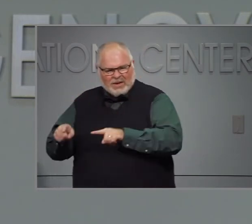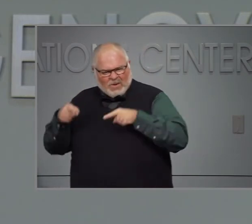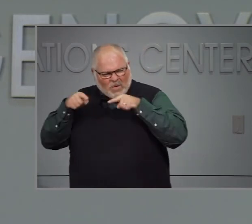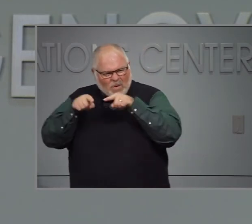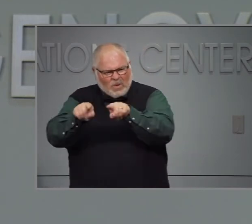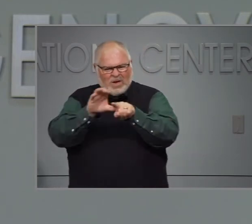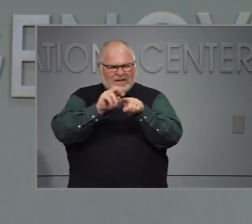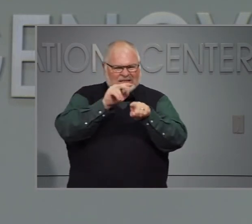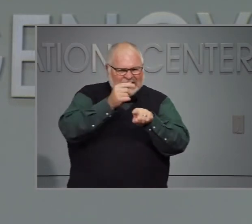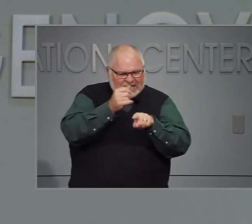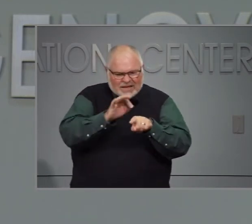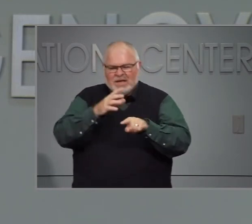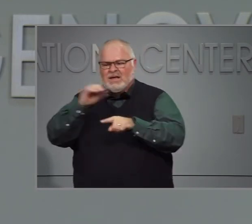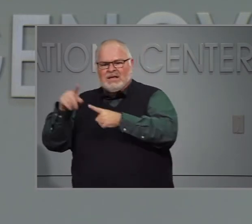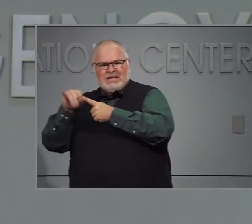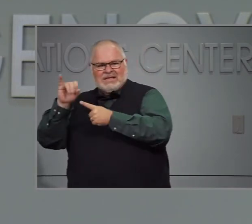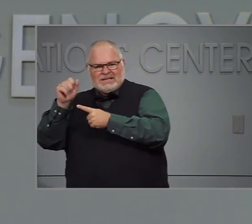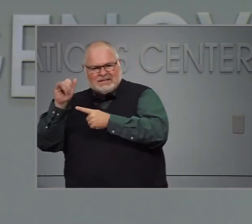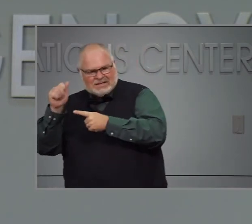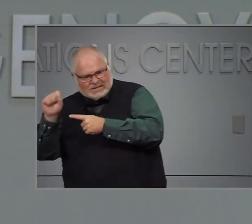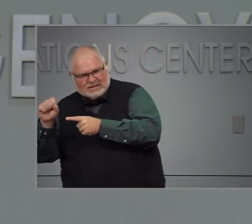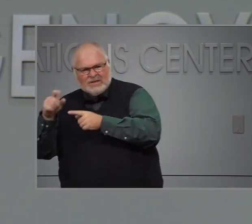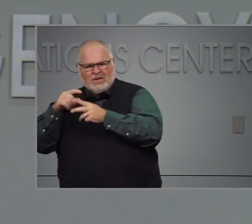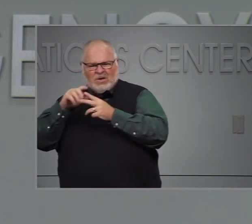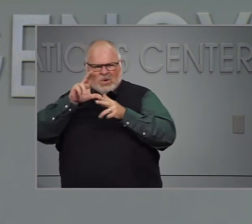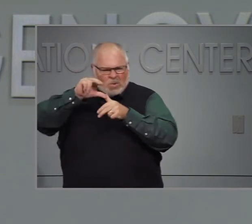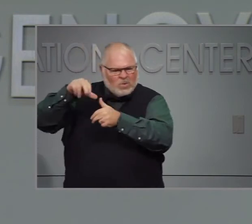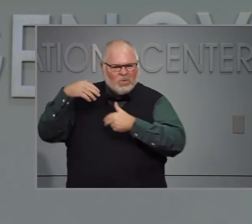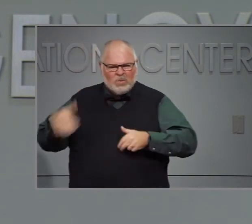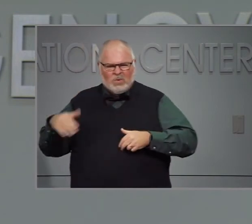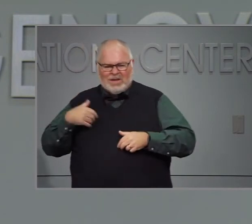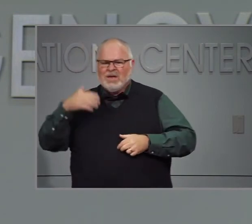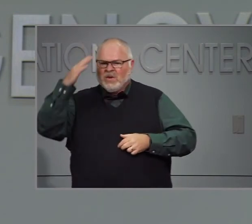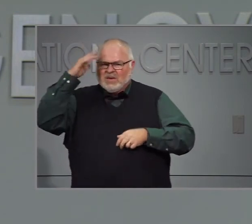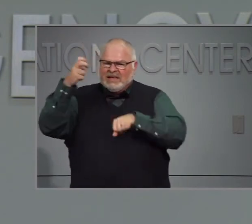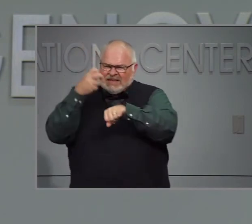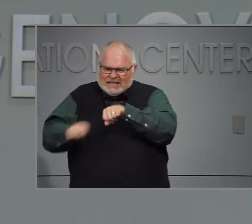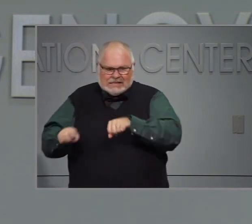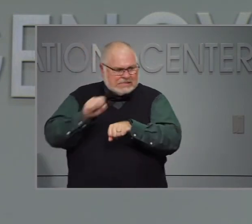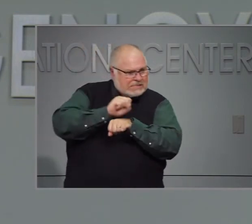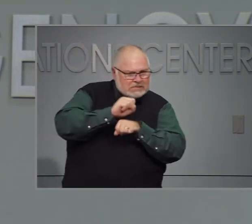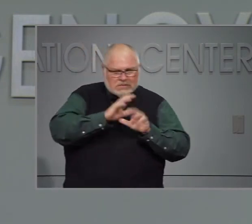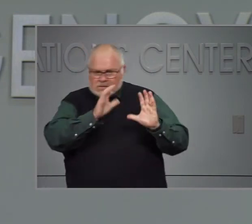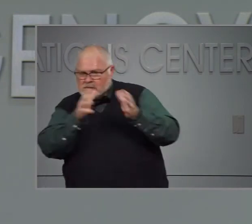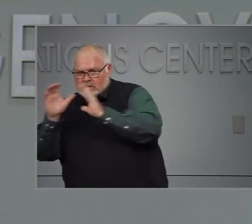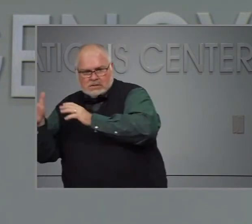crisis. La última semana ha sido una semana muy difícil para Carolina del Norte. Y yo sé que.